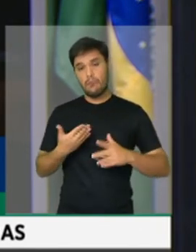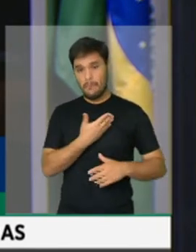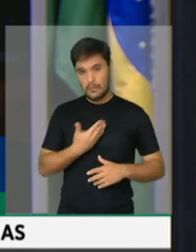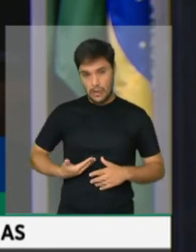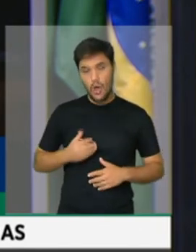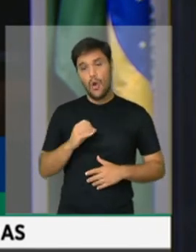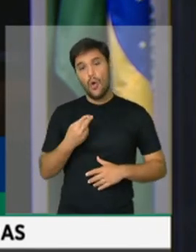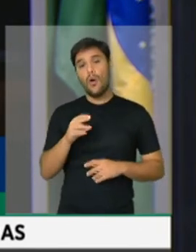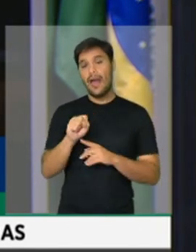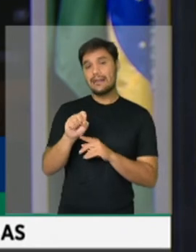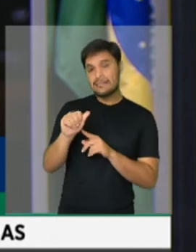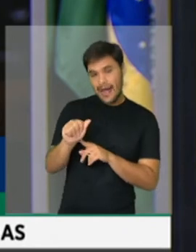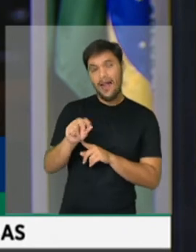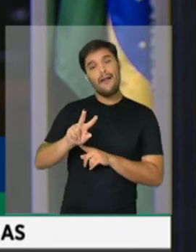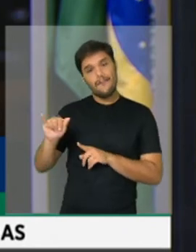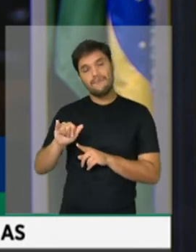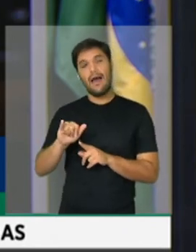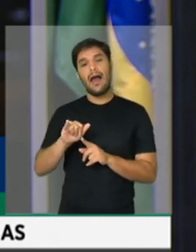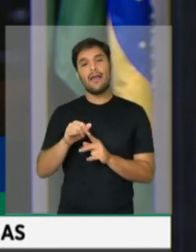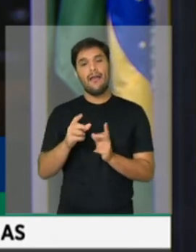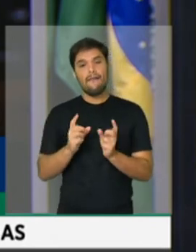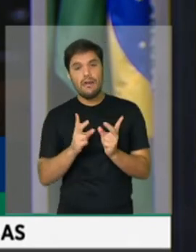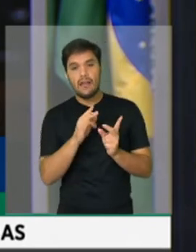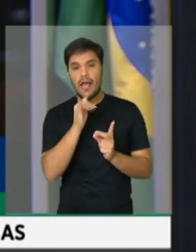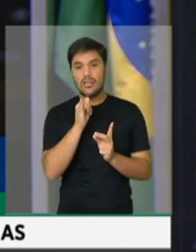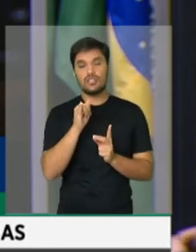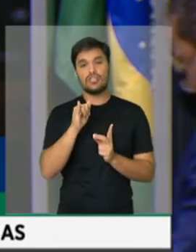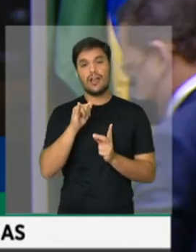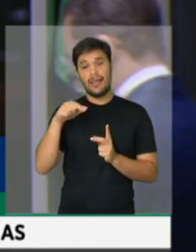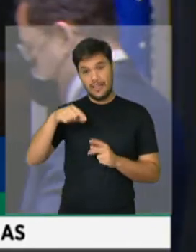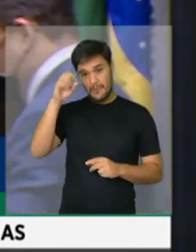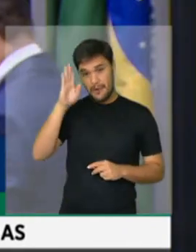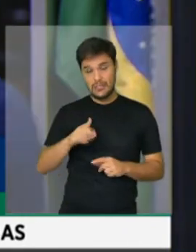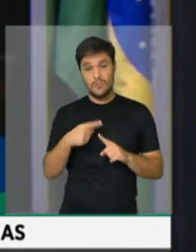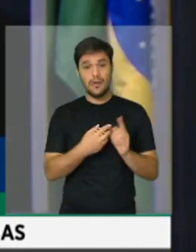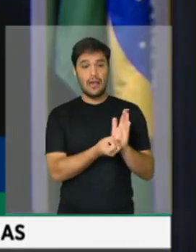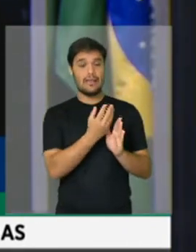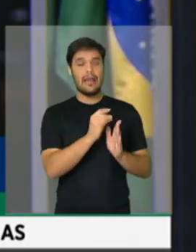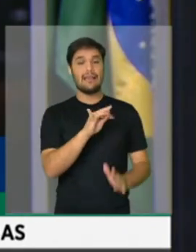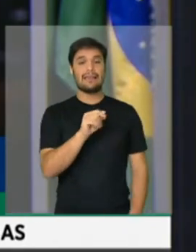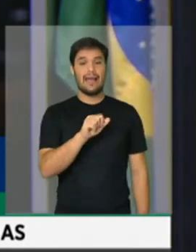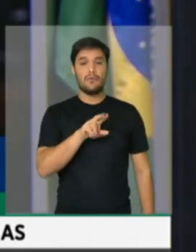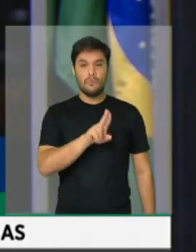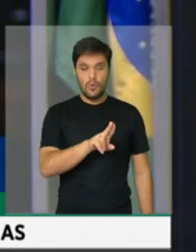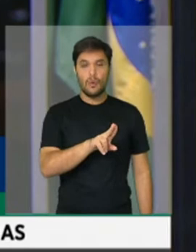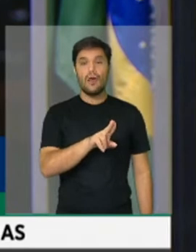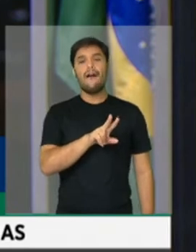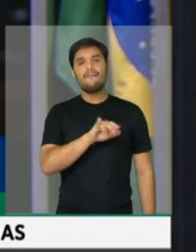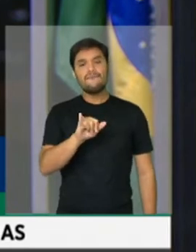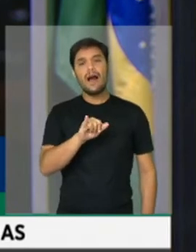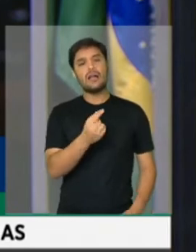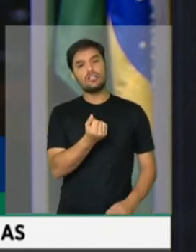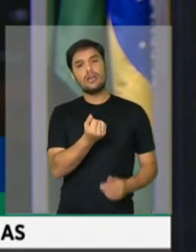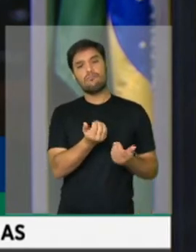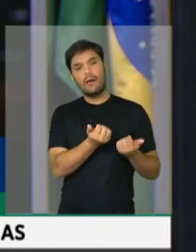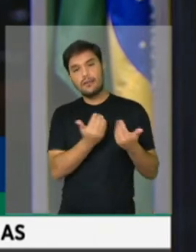PARAGUAI DEVERÁSER REVISTO E RESULTADO DESSE PROCESSO AINDA INCERTO. PRETENDE AQUI ENTRETANTO ASSEGURAR QUE EVENTUAIS RESULTADOS FINANCEIROS DA ESTATAL